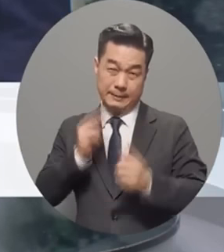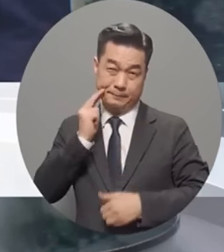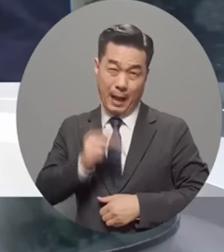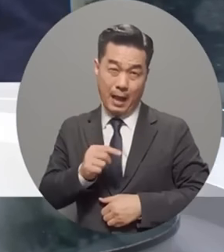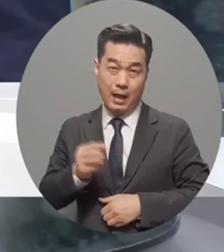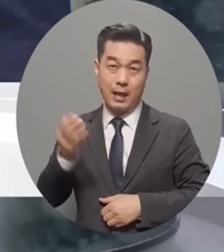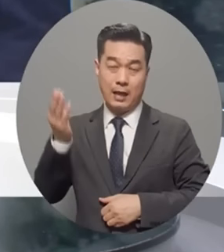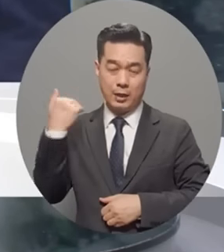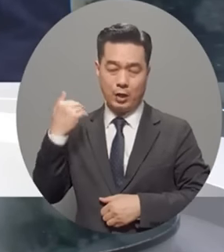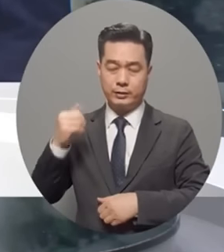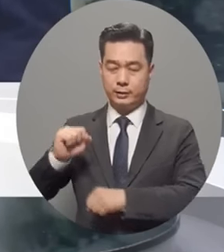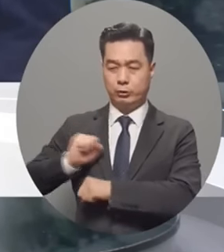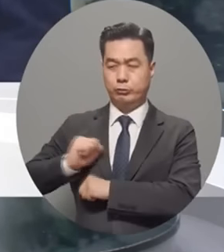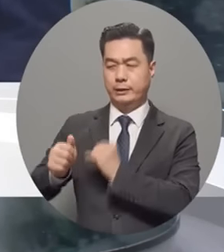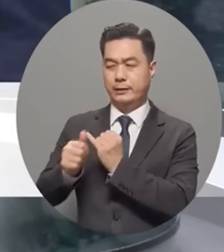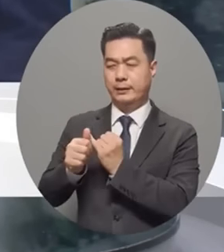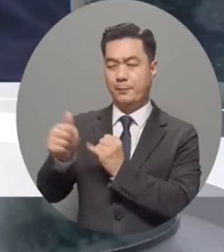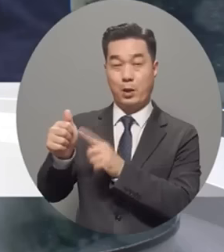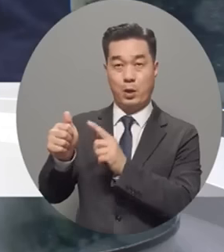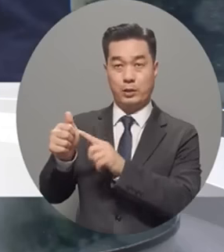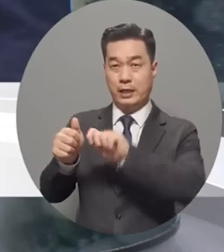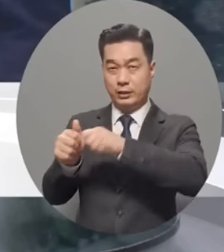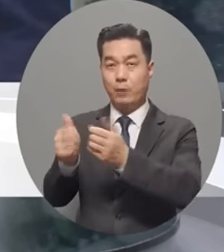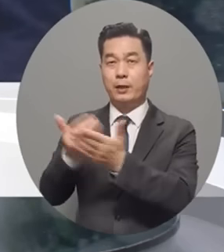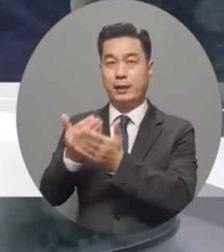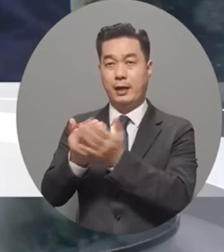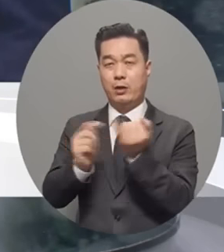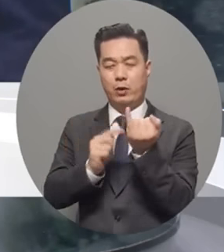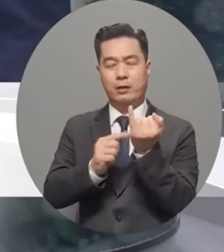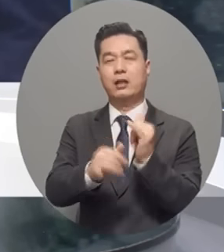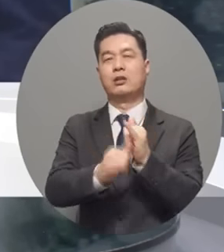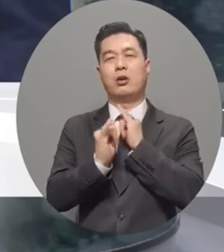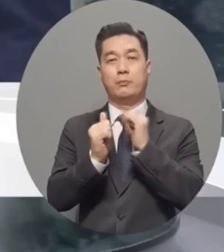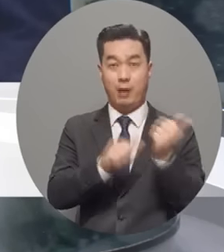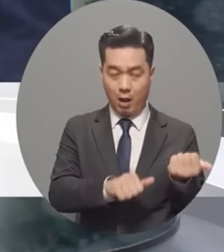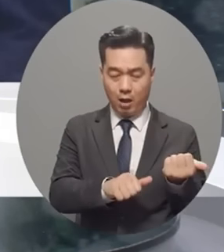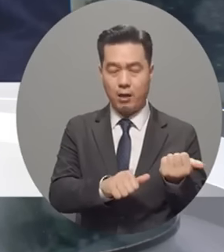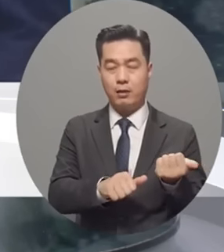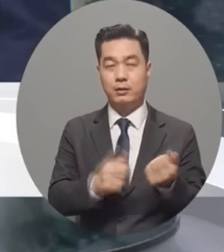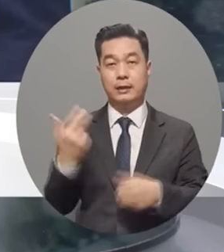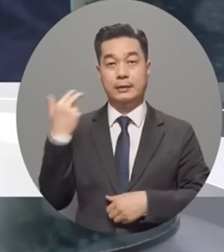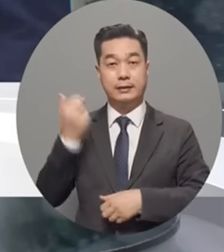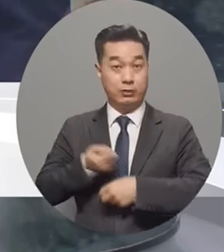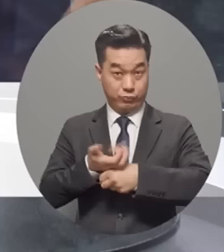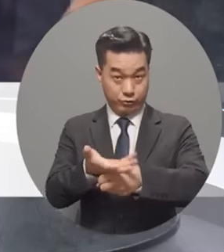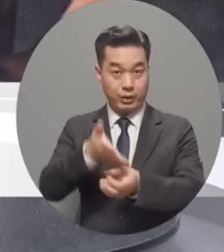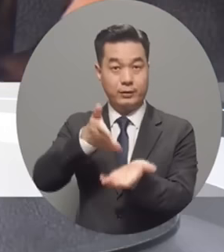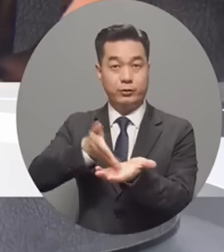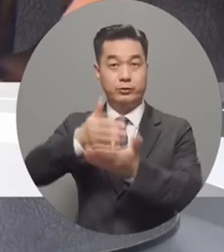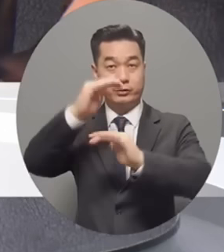(앵커) 가혹행위를 일삼아 온 전직 군인 남편을 처벌해달라는 유서를 남기고 아내가 숨진 사건을 지난주에 전해 드렸는데요.